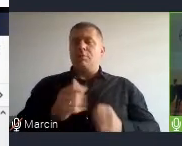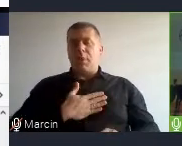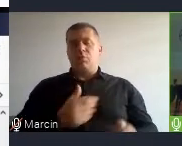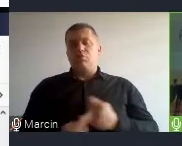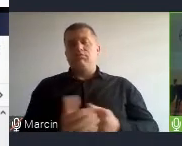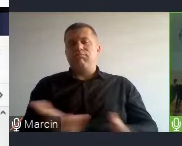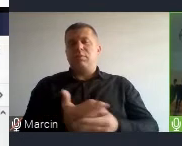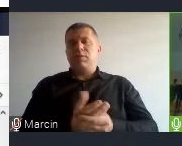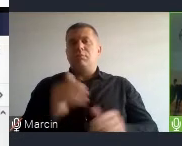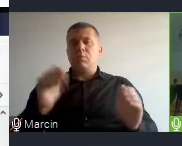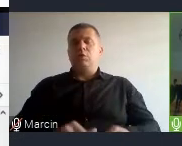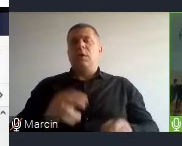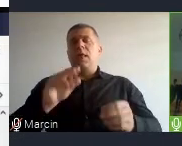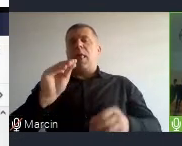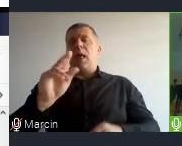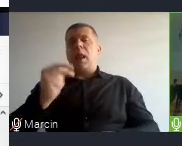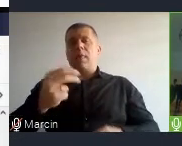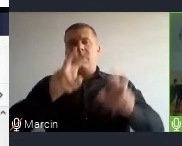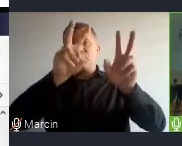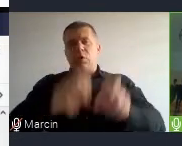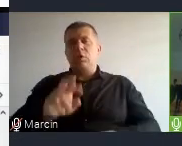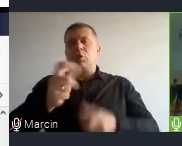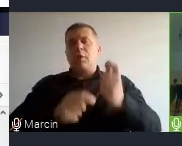To mogą być: zrzut ekranu ze sklepu internetowego.